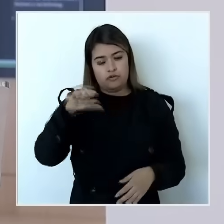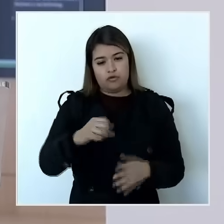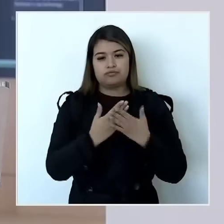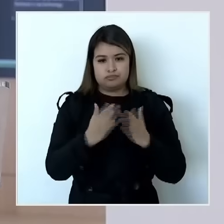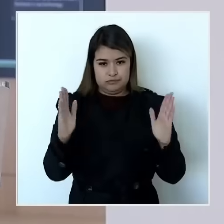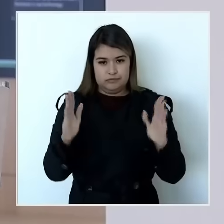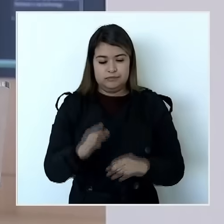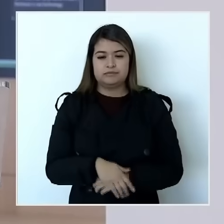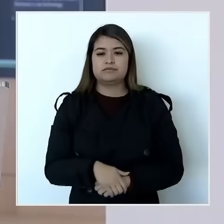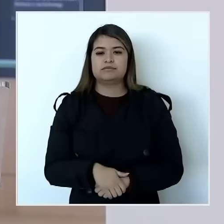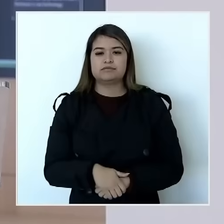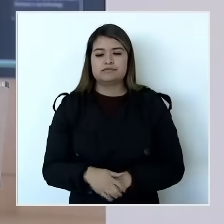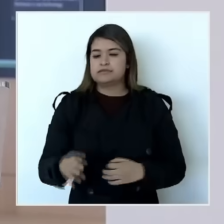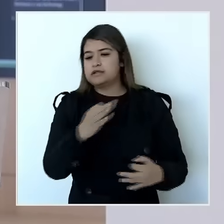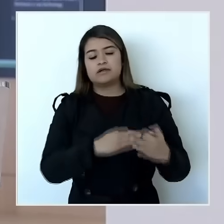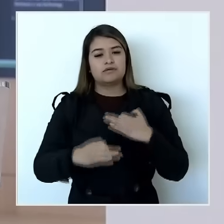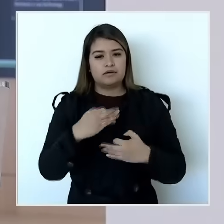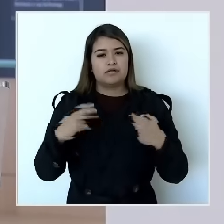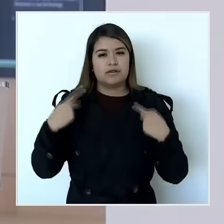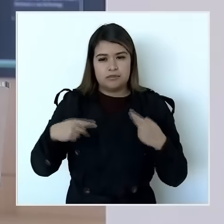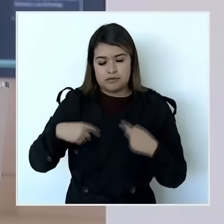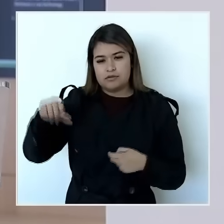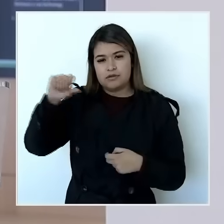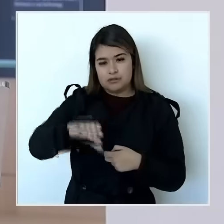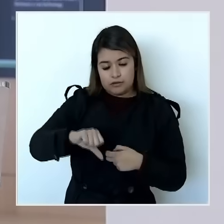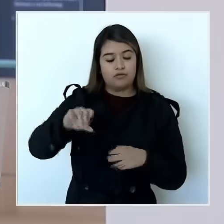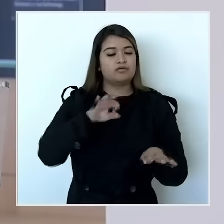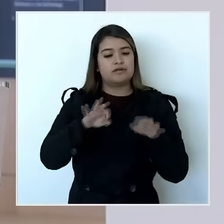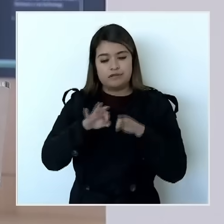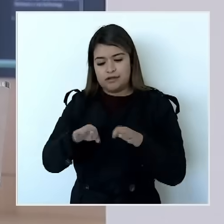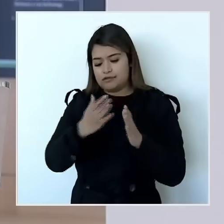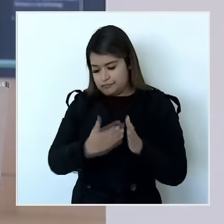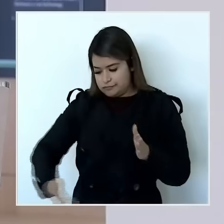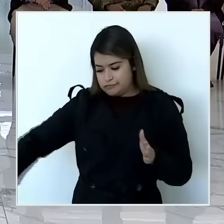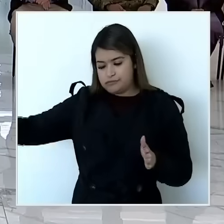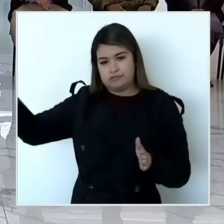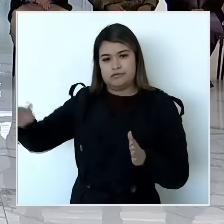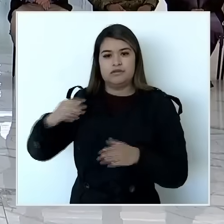A todos los que participaron en la edificación de esta magna infraestructura, les externamos